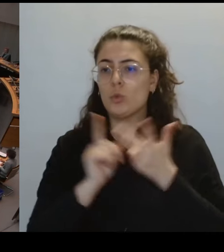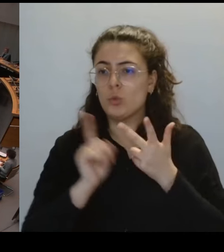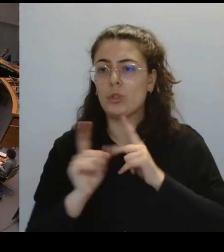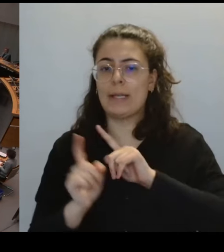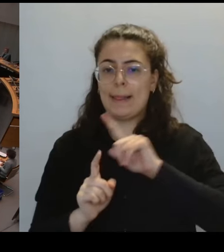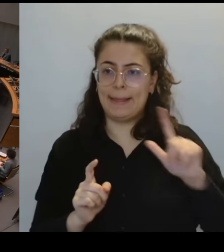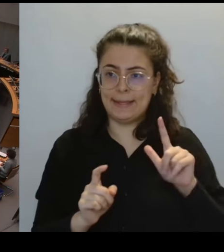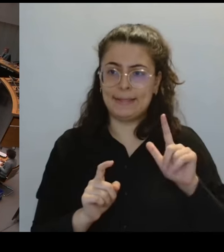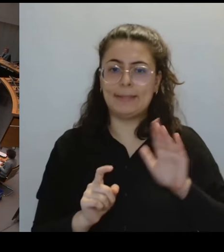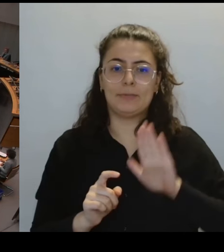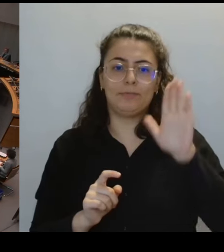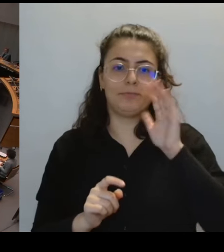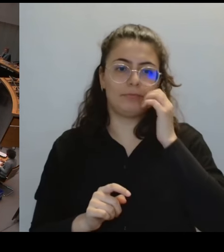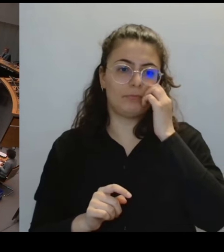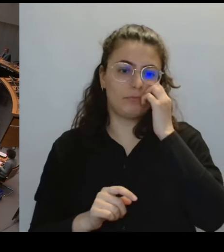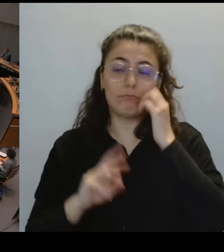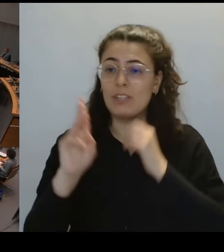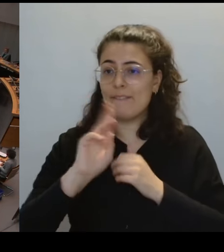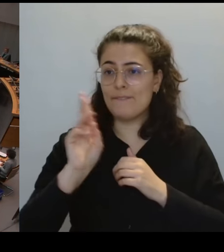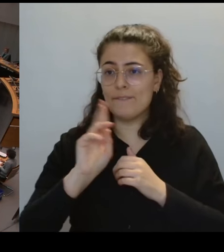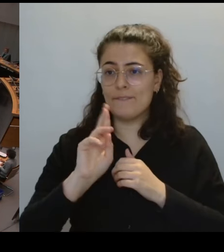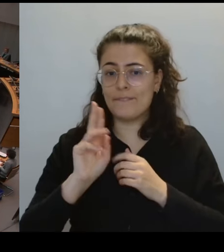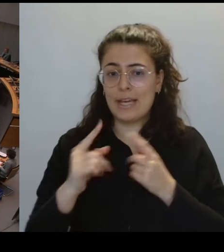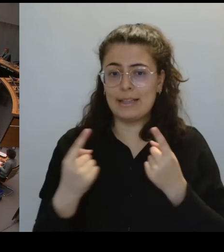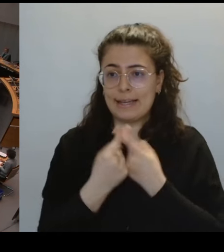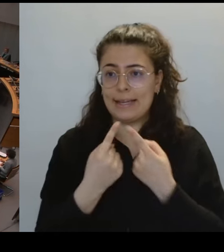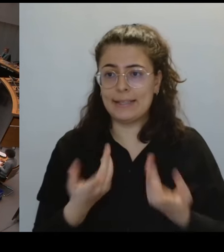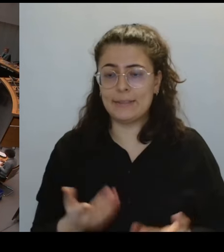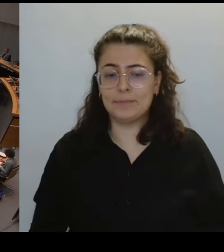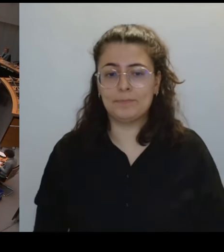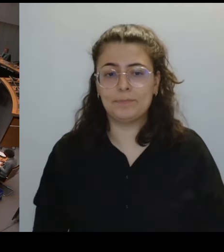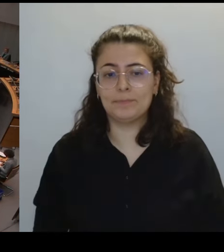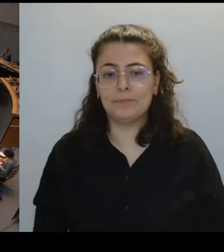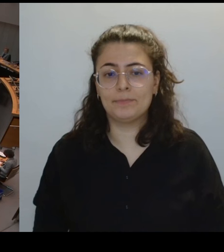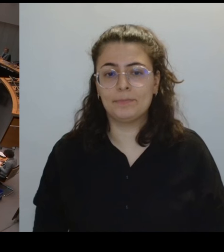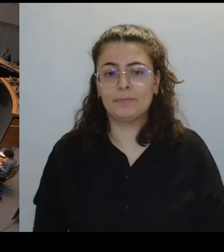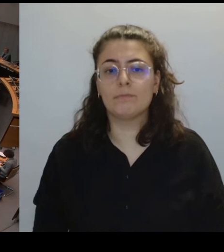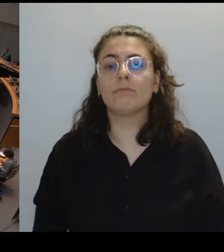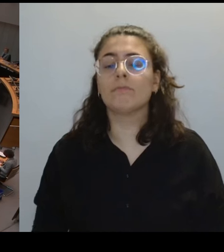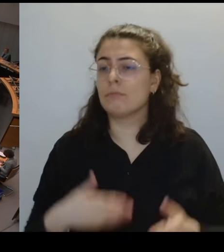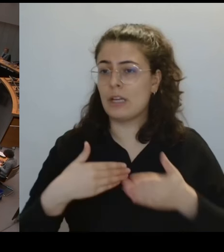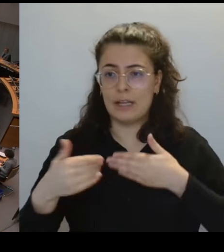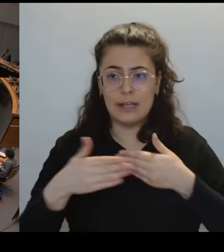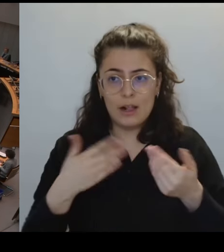dagegen? Und Enthaltungen sehe ich beides nicht.